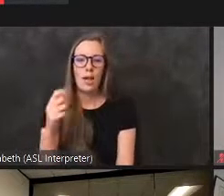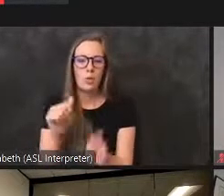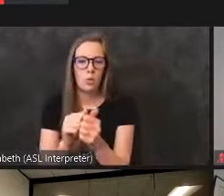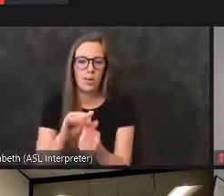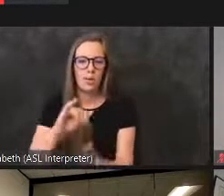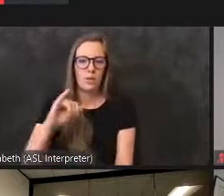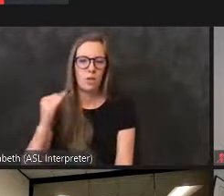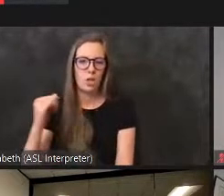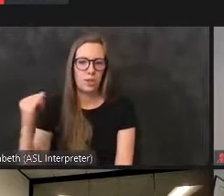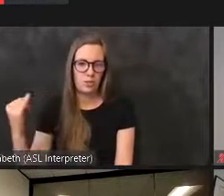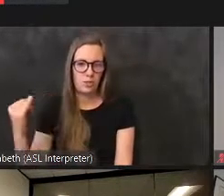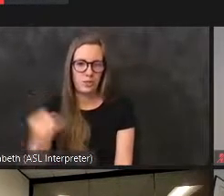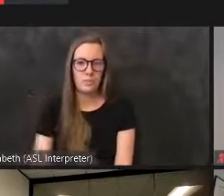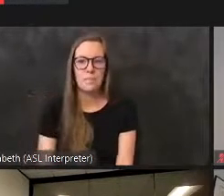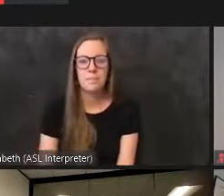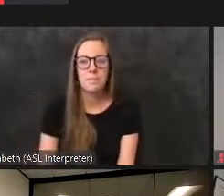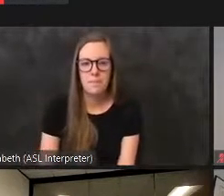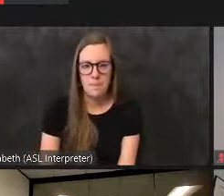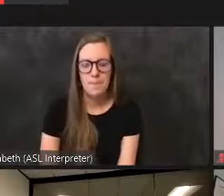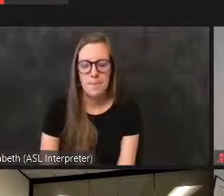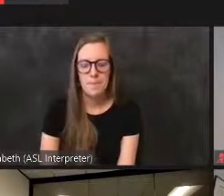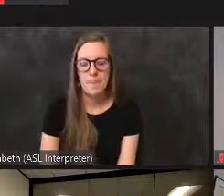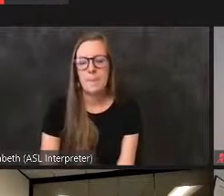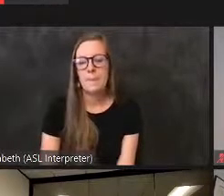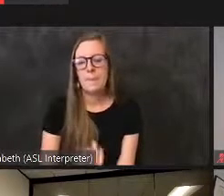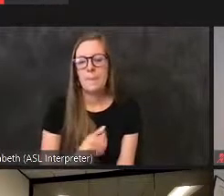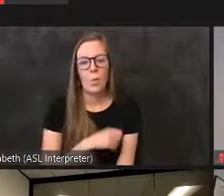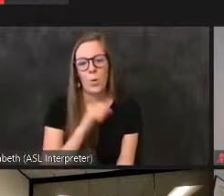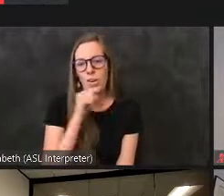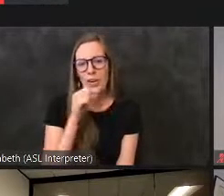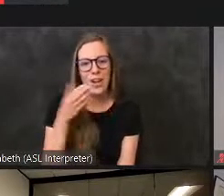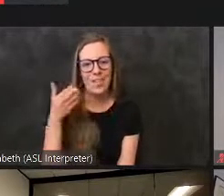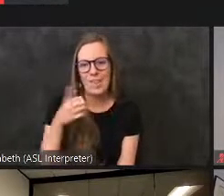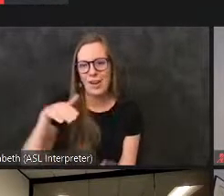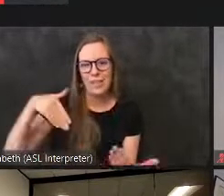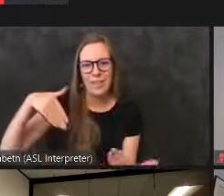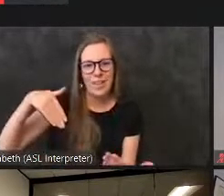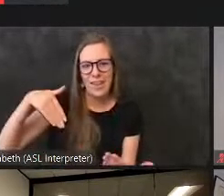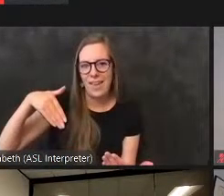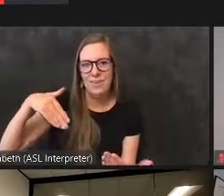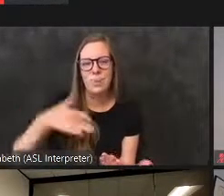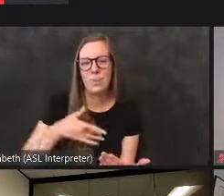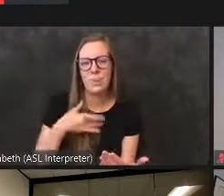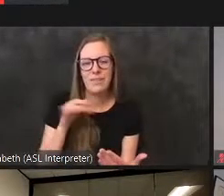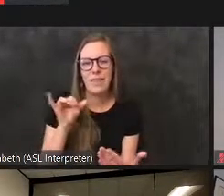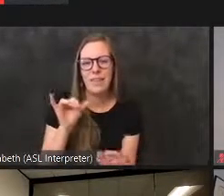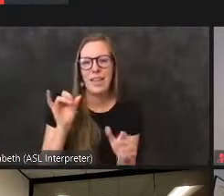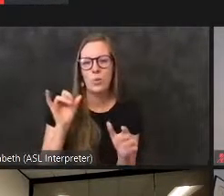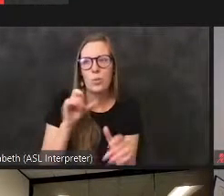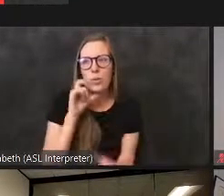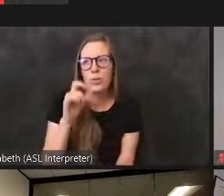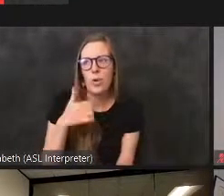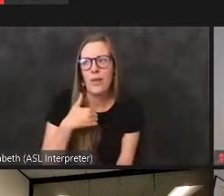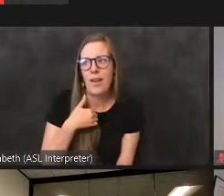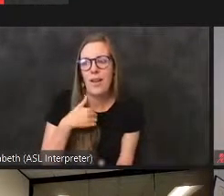Si es una dosis de Jang-Geum o de Johnson Johnson. No hemos llegado a ese punto donde sintamos nosotros que no tenemos